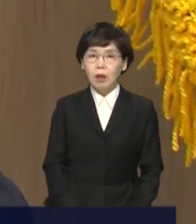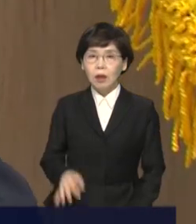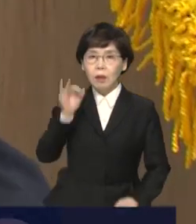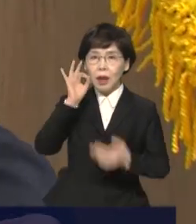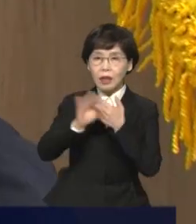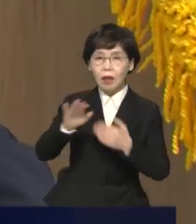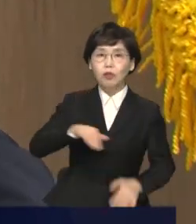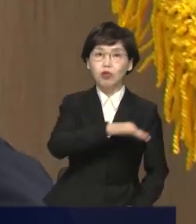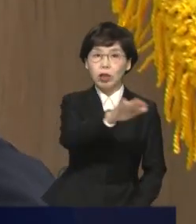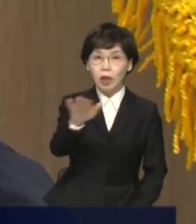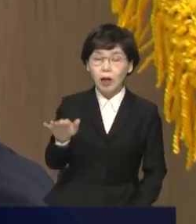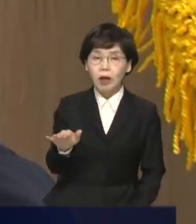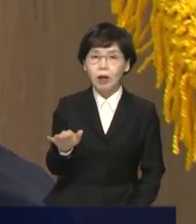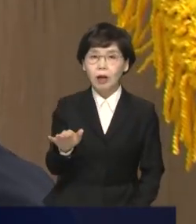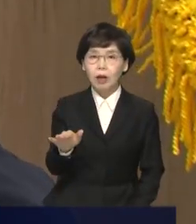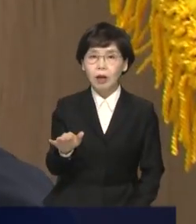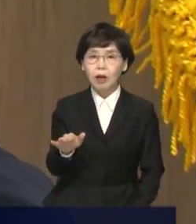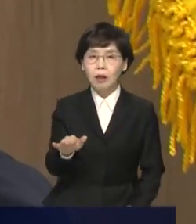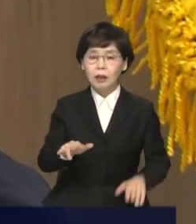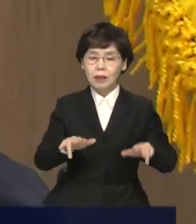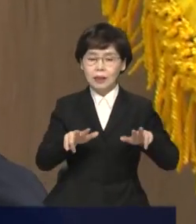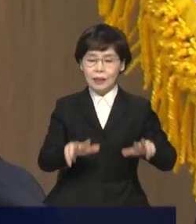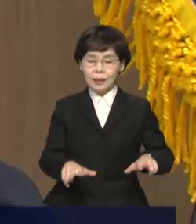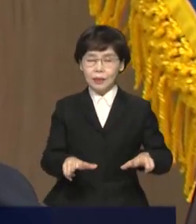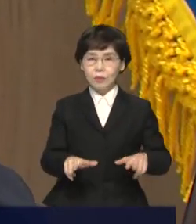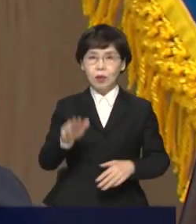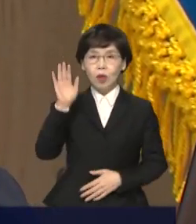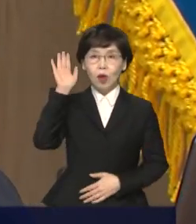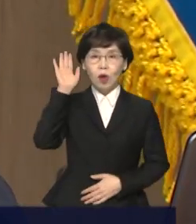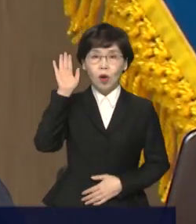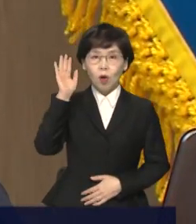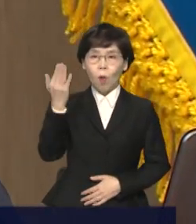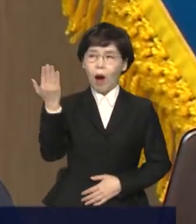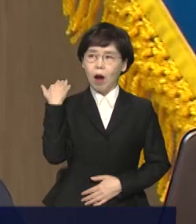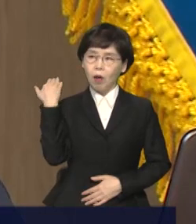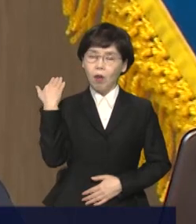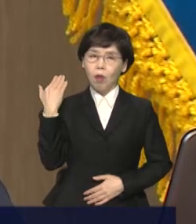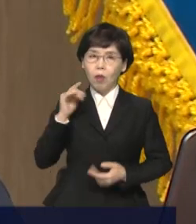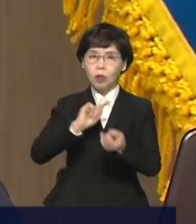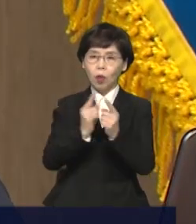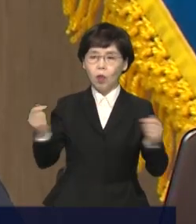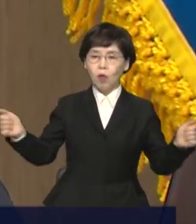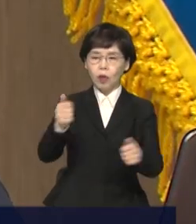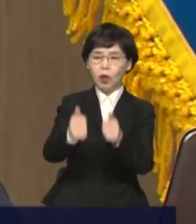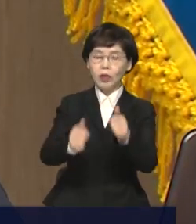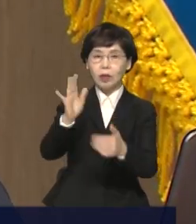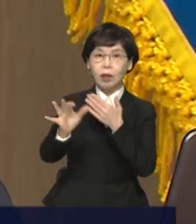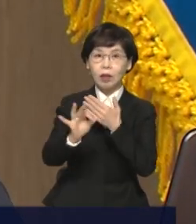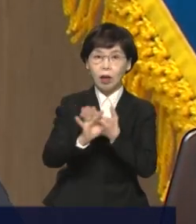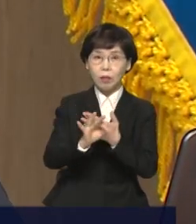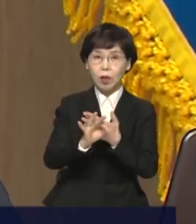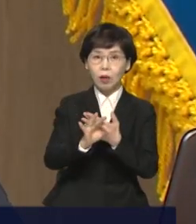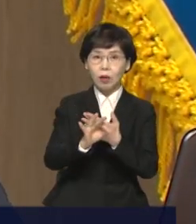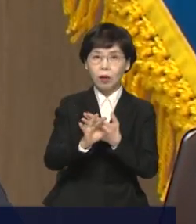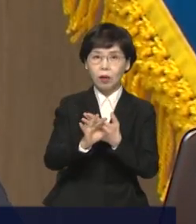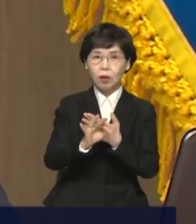만약 우리가 현재와 과거를 서로 경쟁시킨다면 반드시 미래를 놓치게 될 것이다.